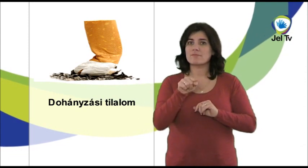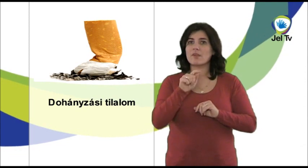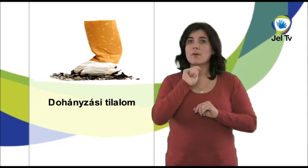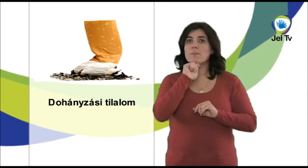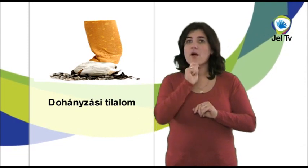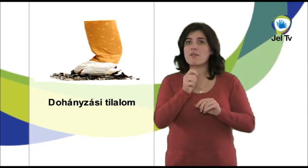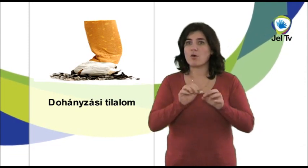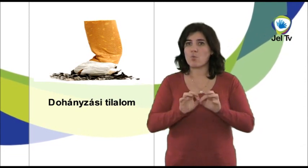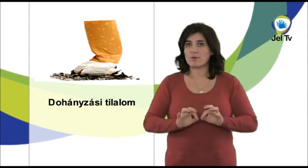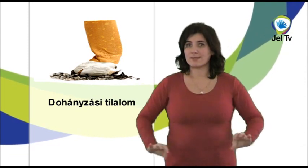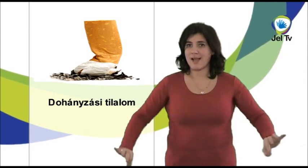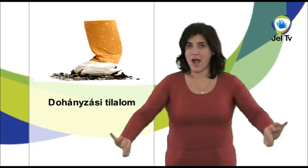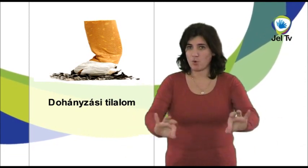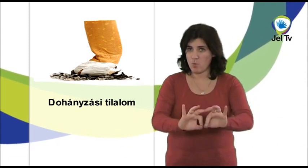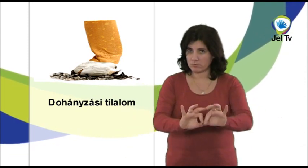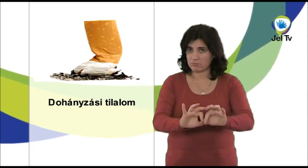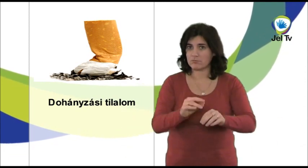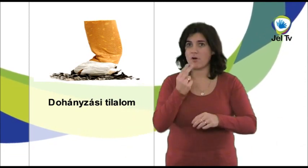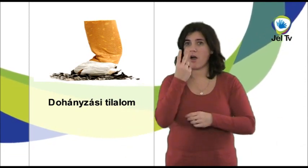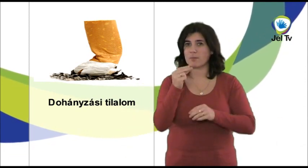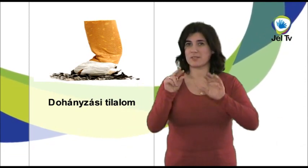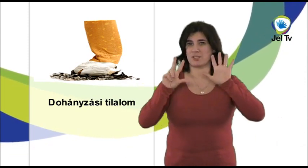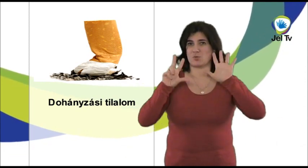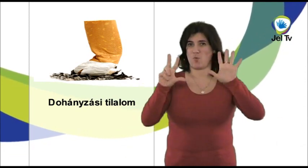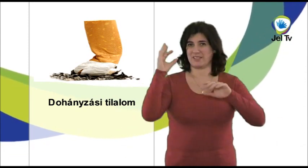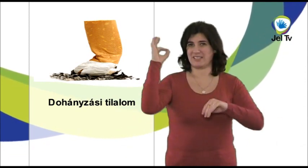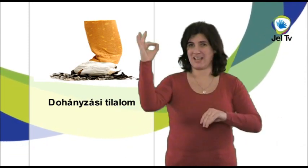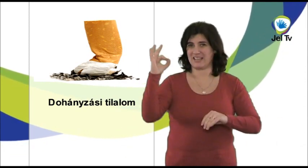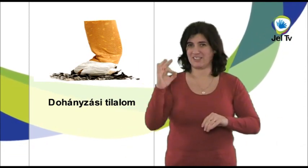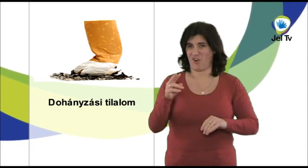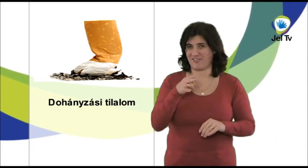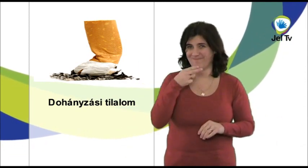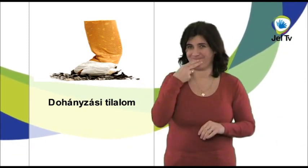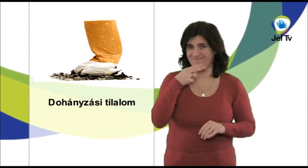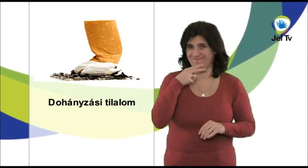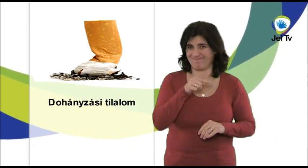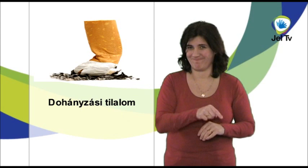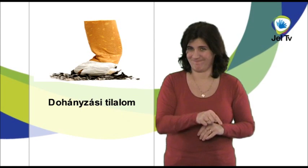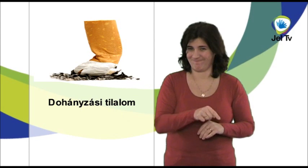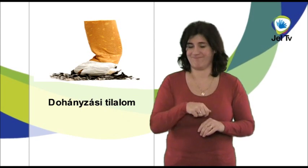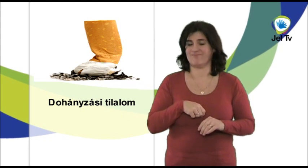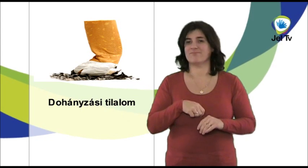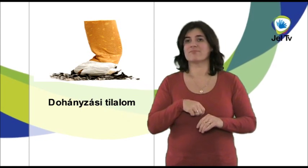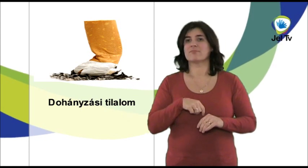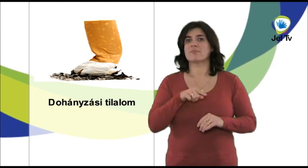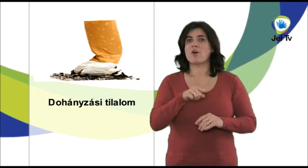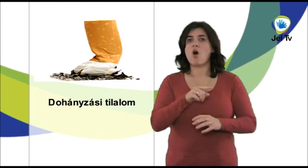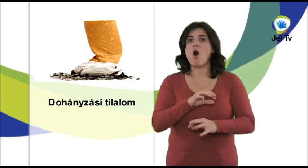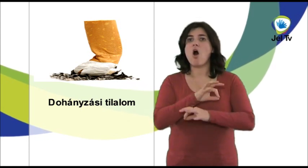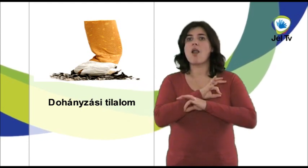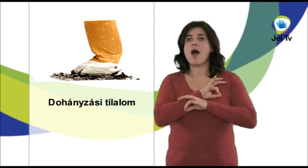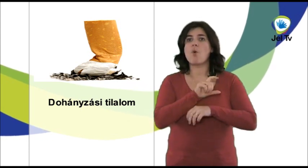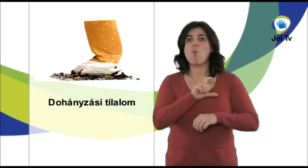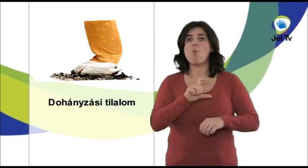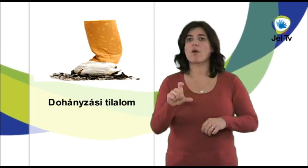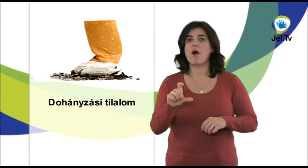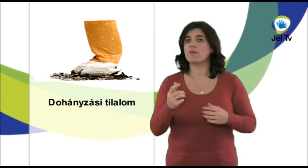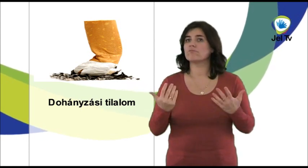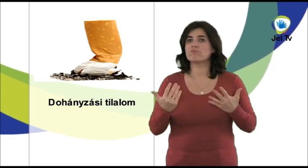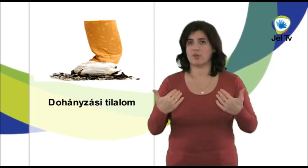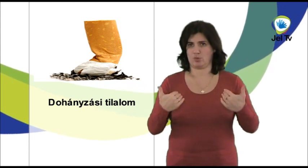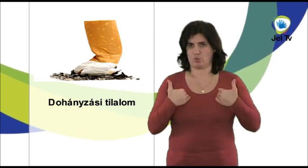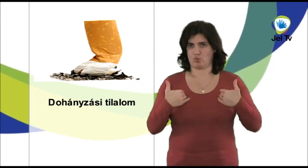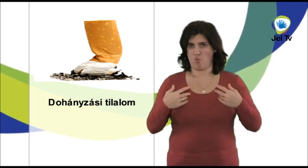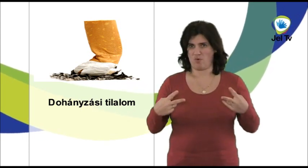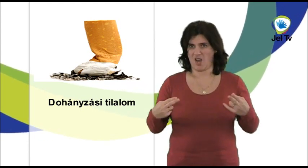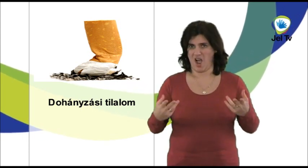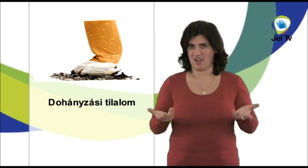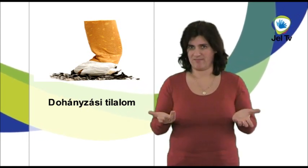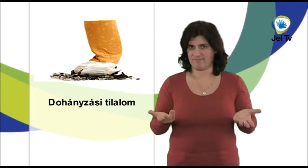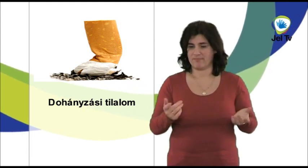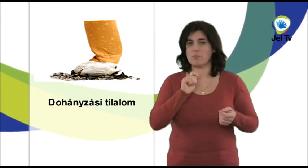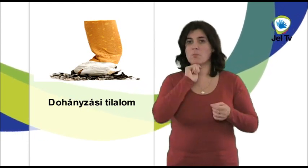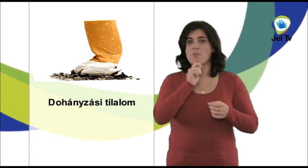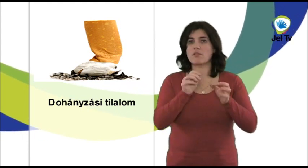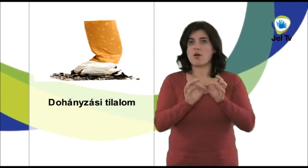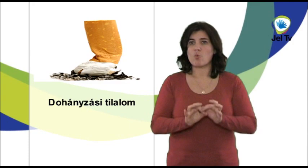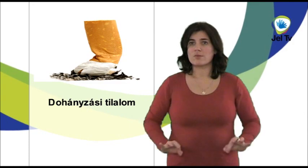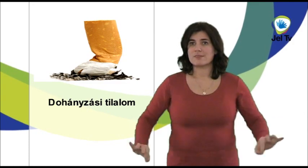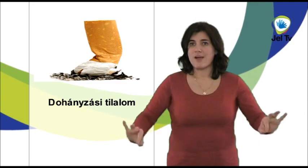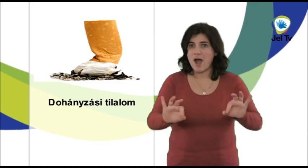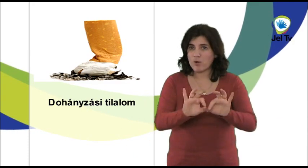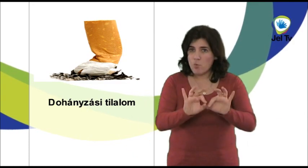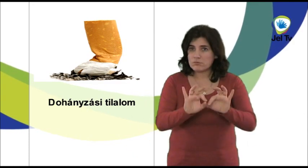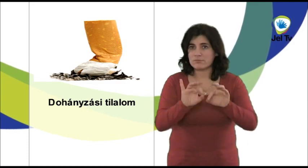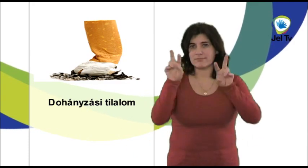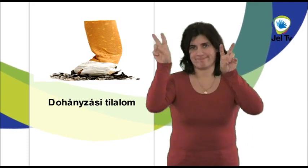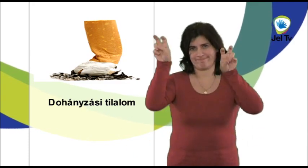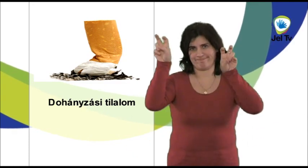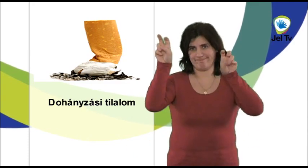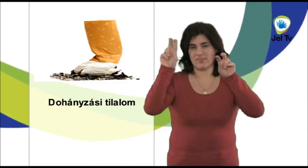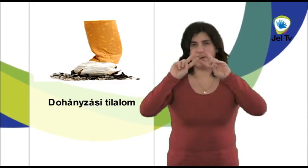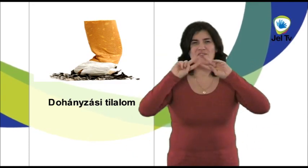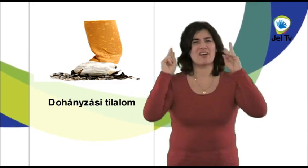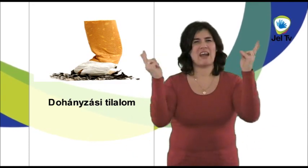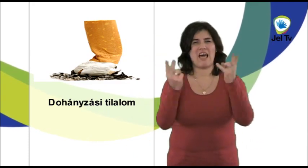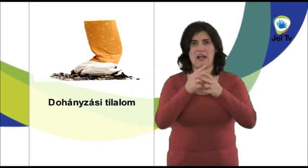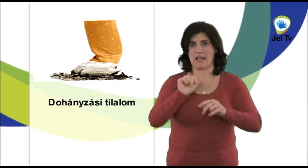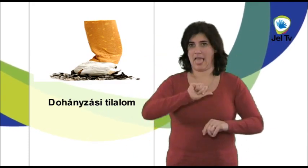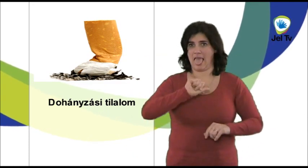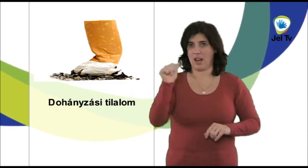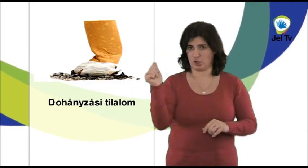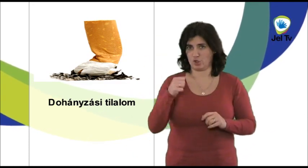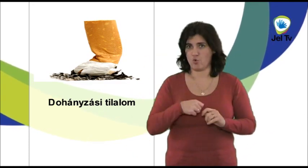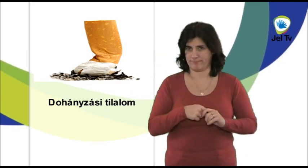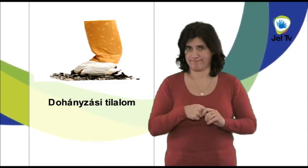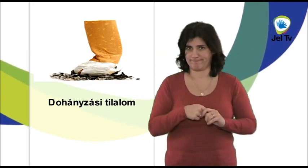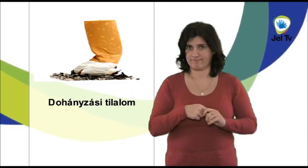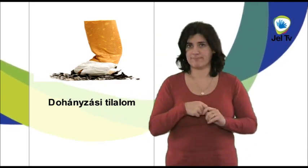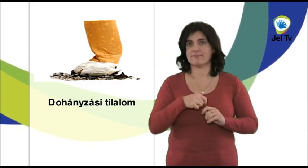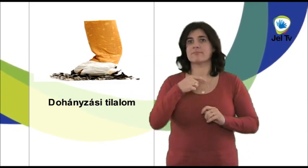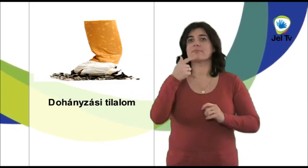Magyarországon az emberek 38%-a dohányzik. A halál oka tüdőrák. Magyarország ebben világelső.